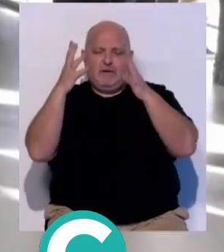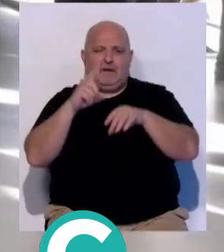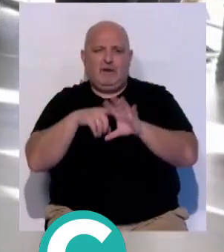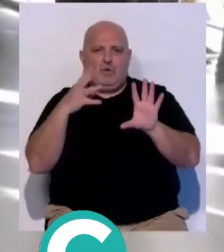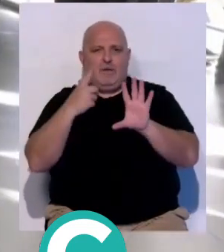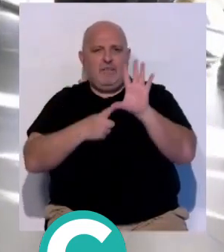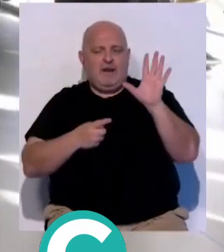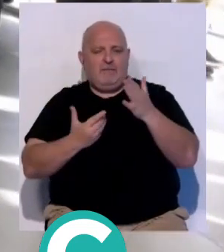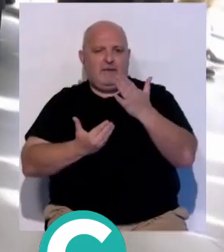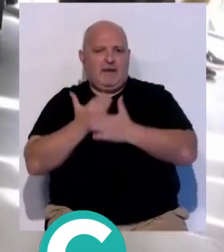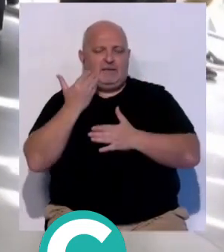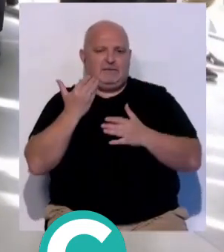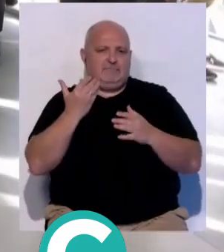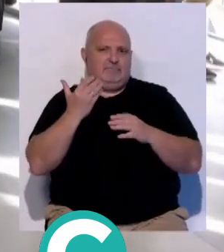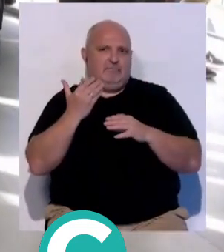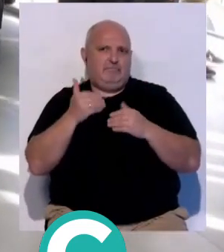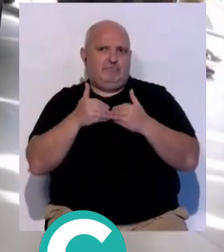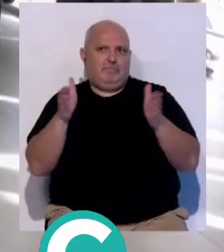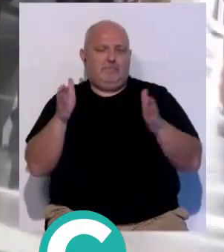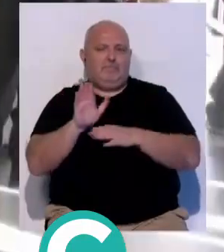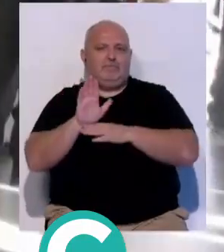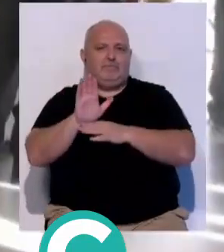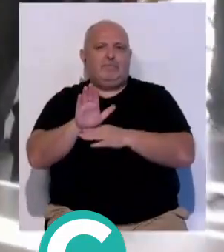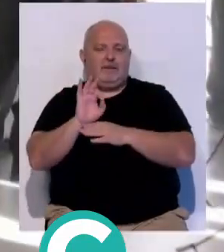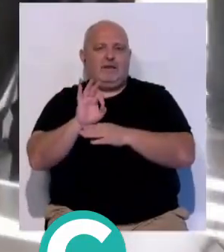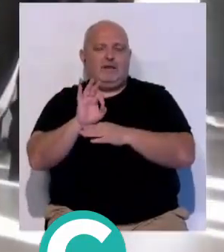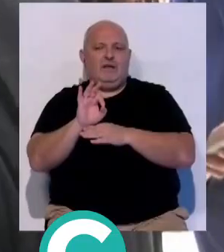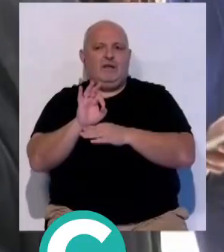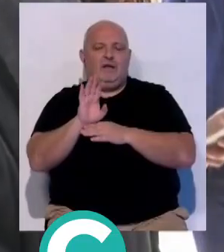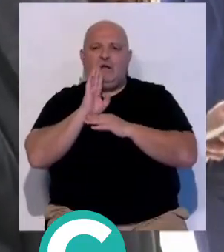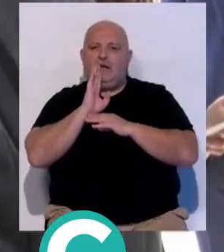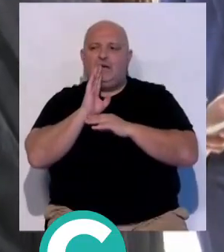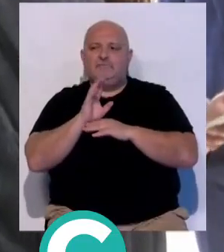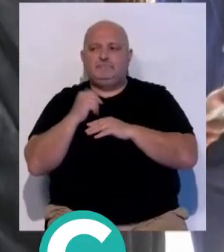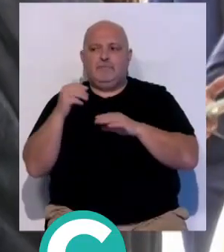nueve y media de la mañana estaba previsto la presentación de este esta mesa redonda